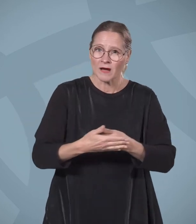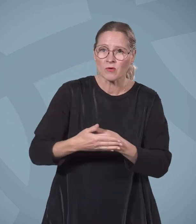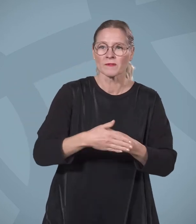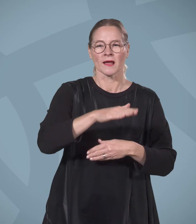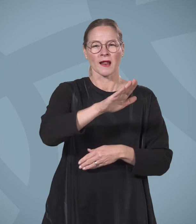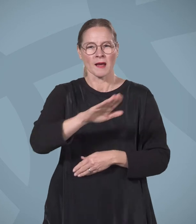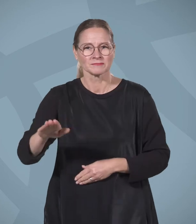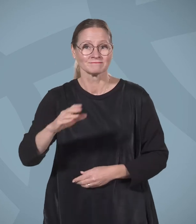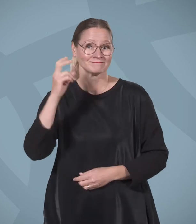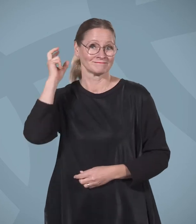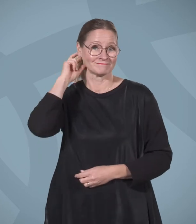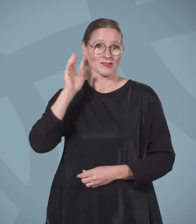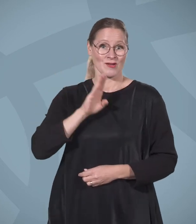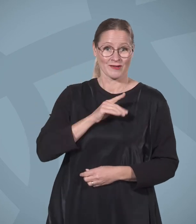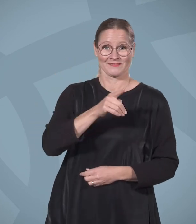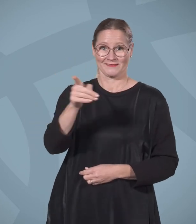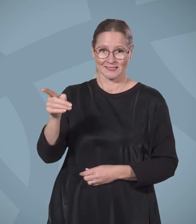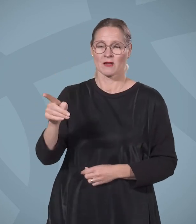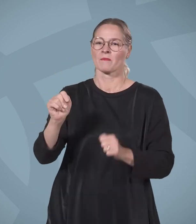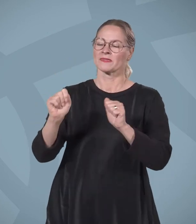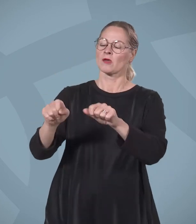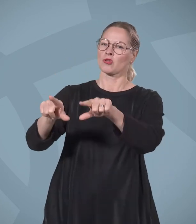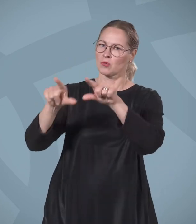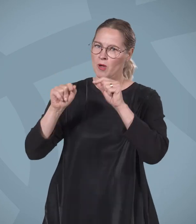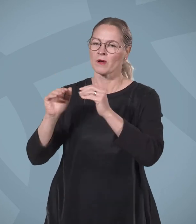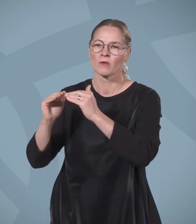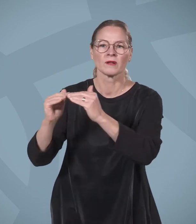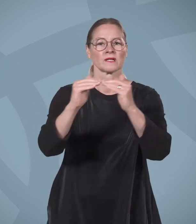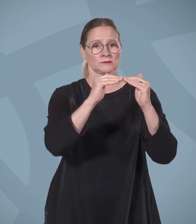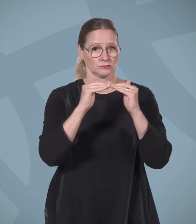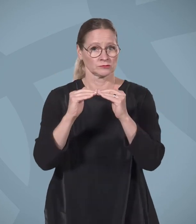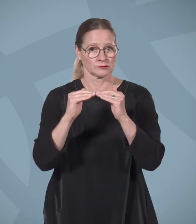vauvojen ja lasten yhdenvertaisuuteen.